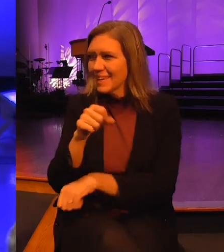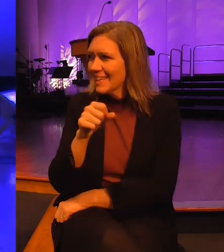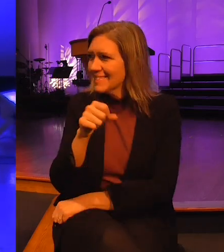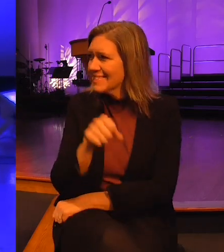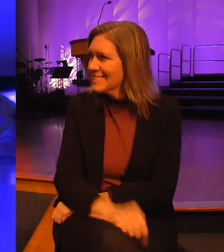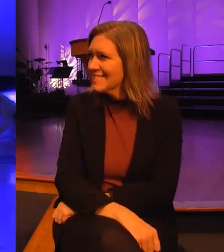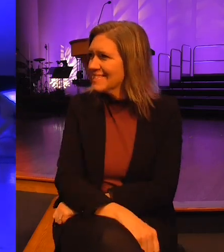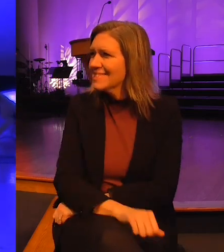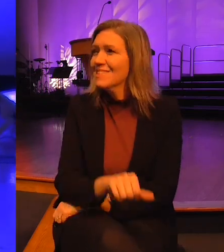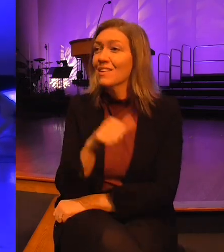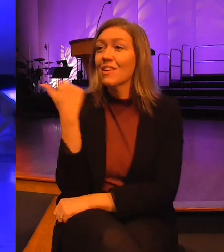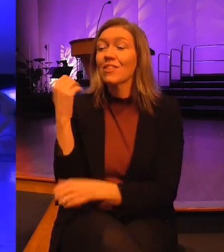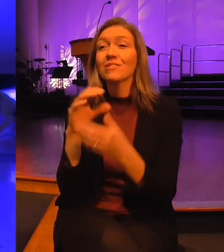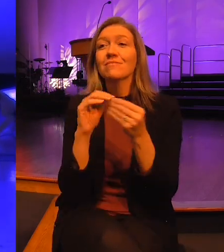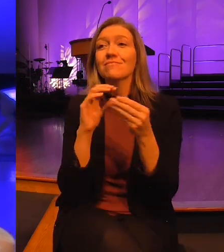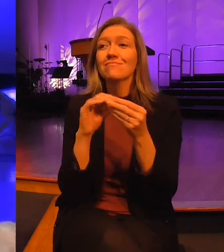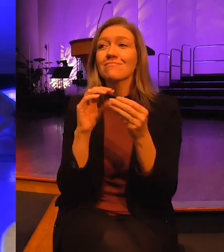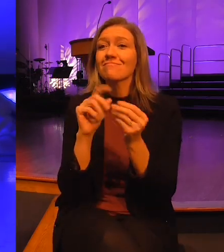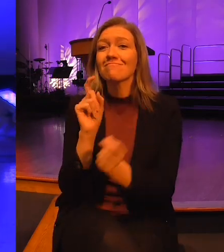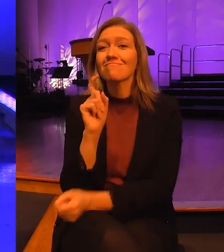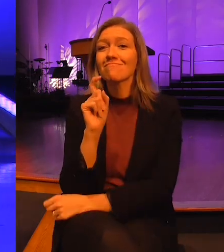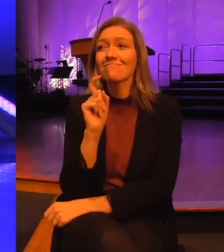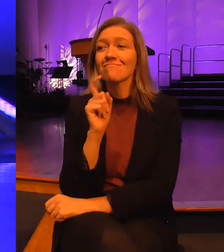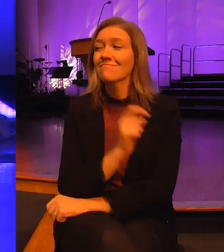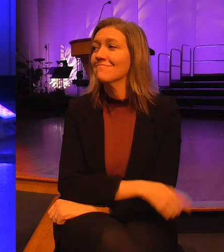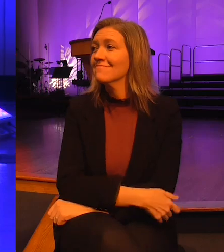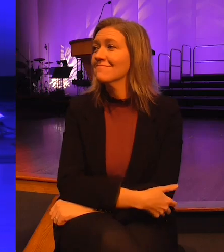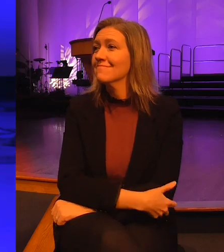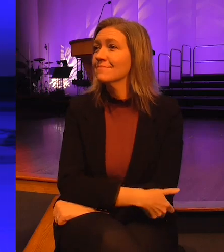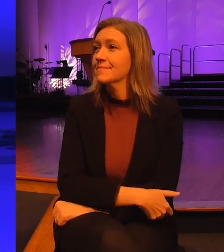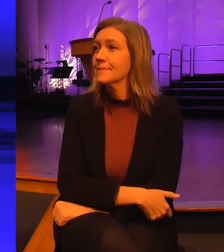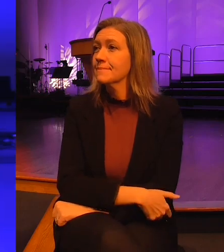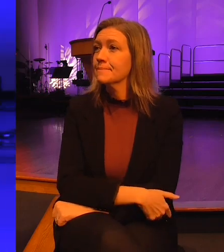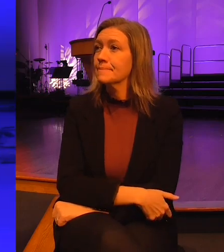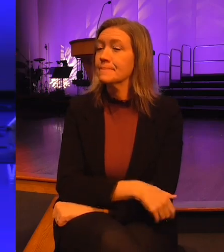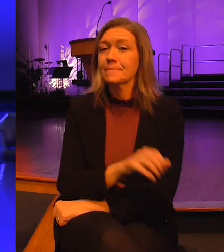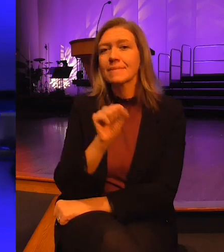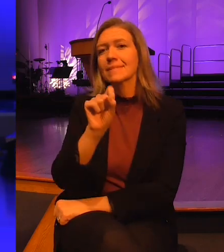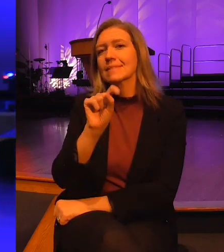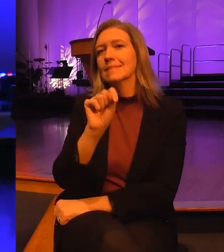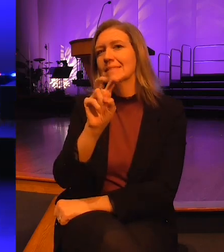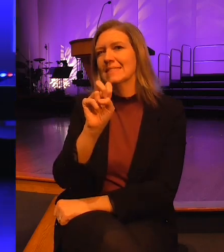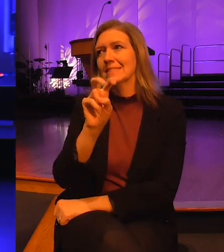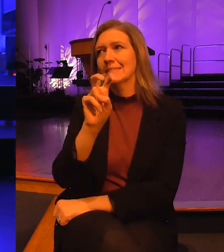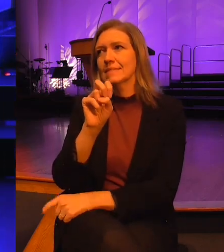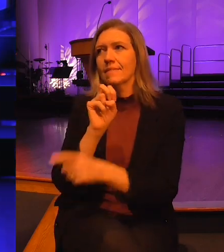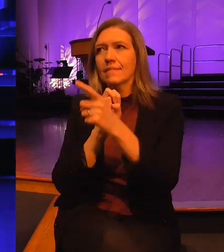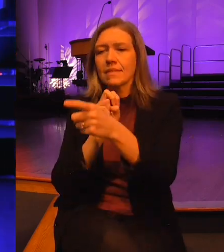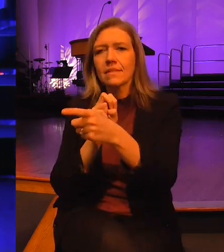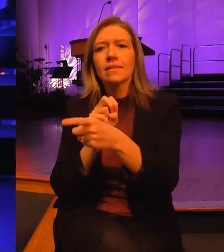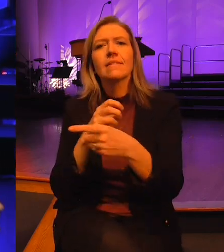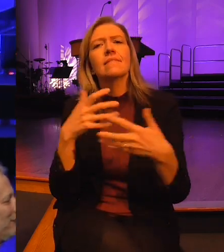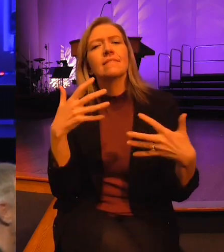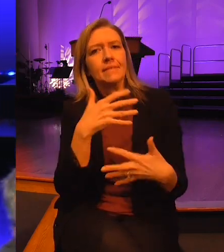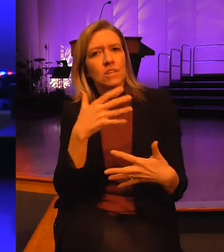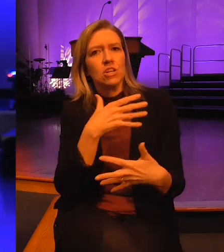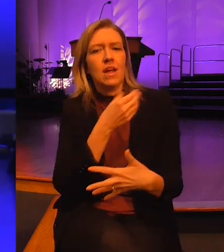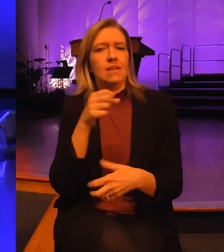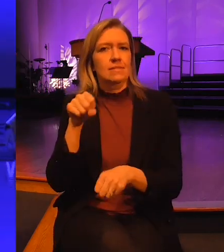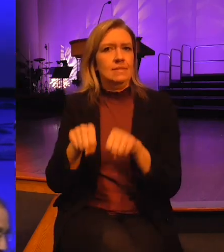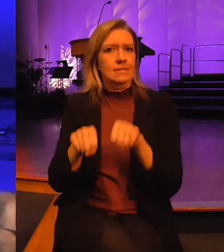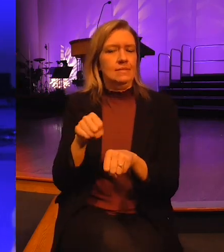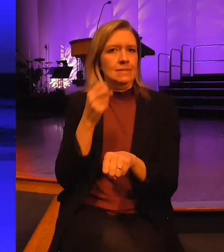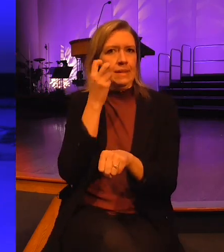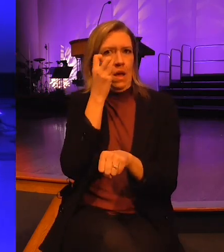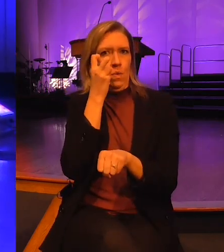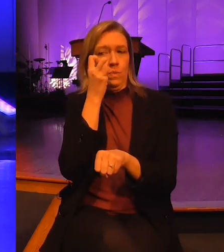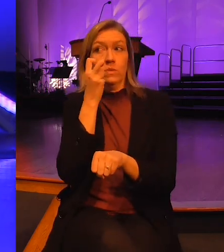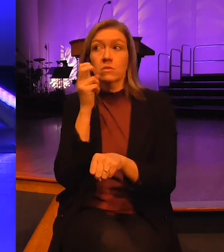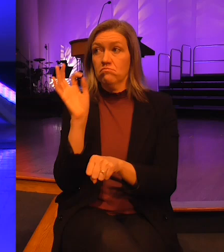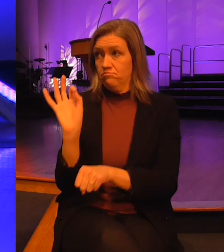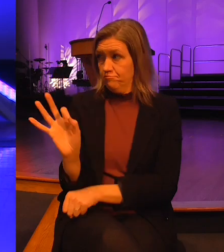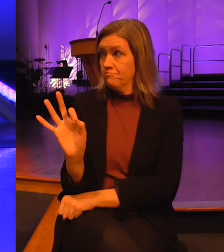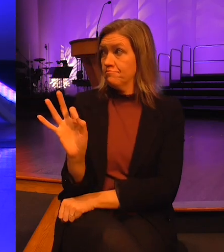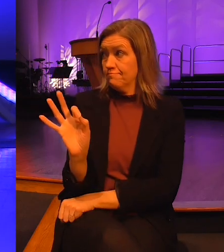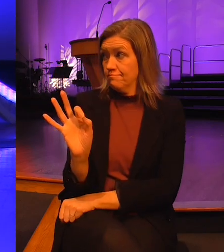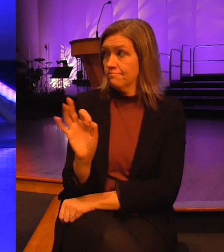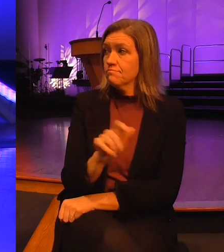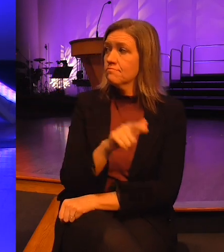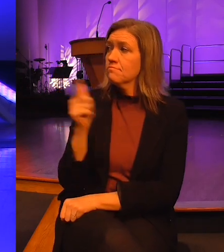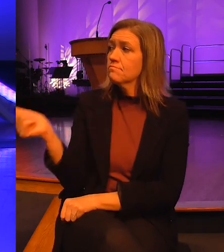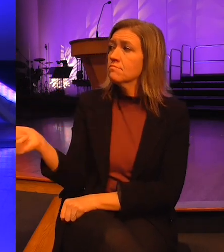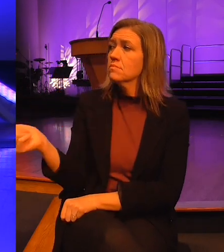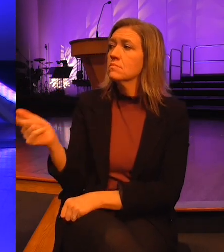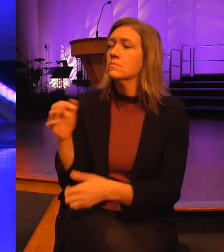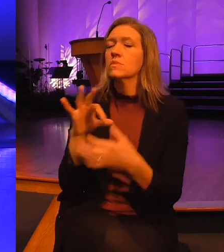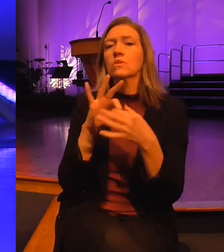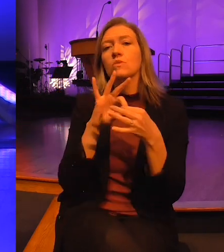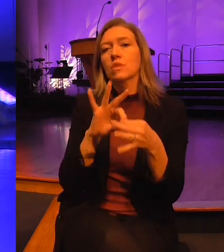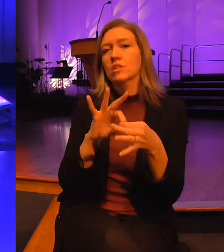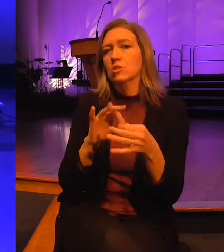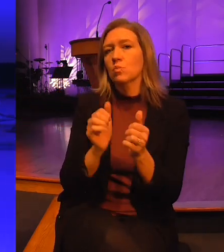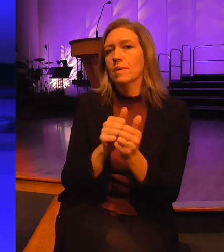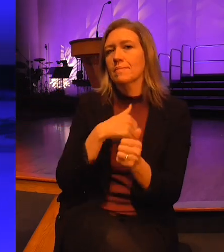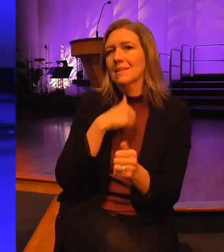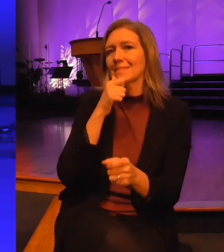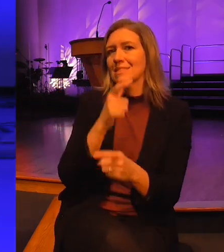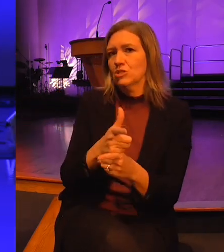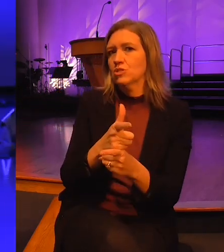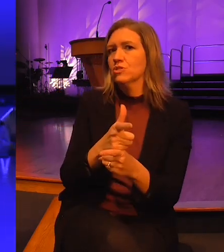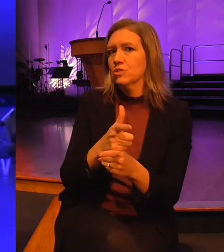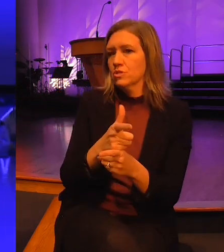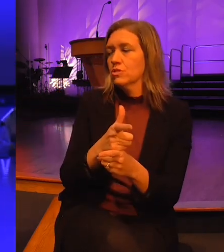más Steve miedo y duda K Rel tu relación con tu hermana y contigo mismo muchas gracias